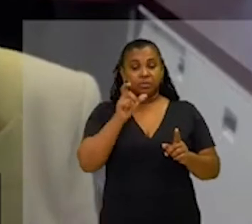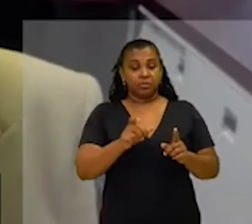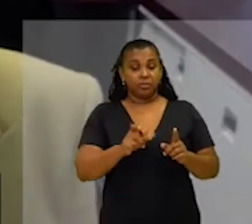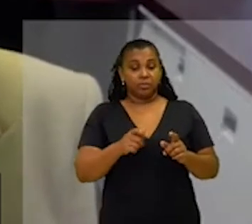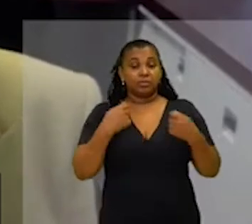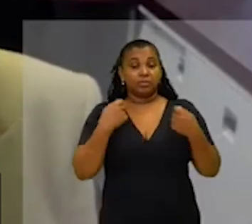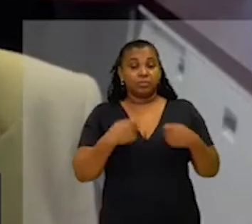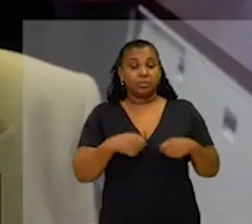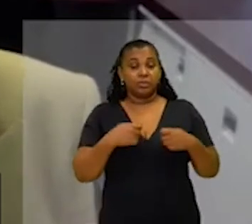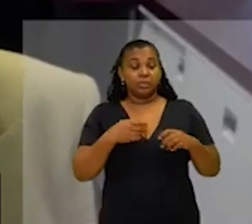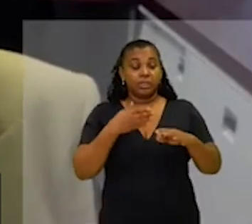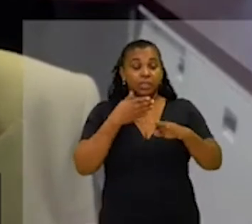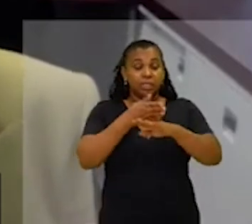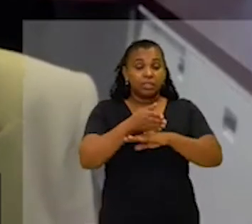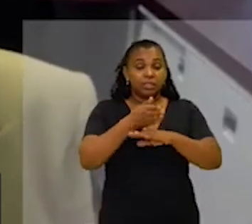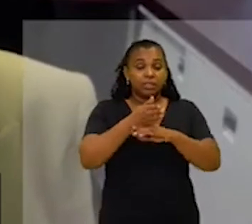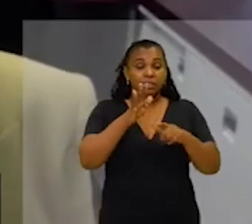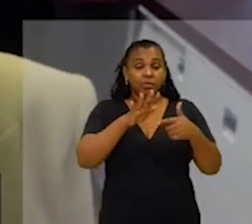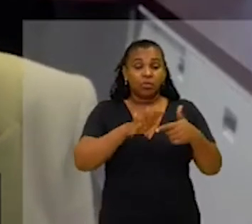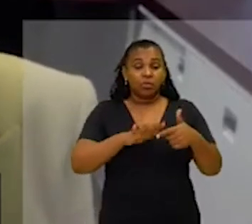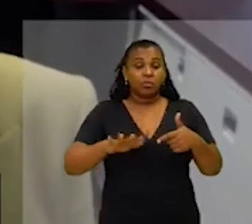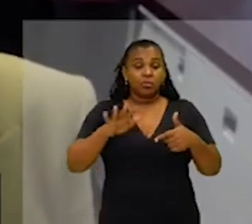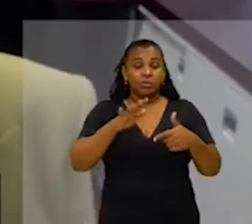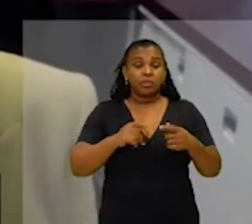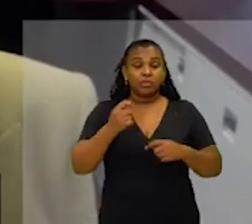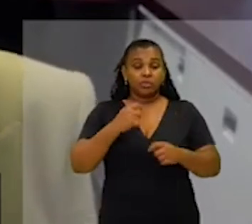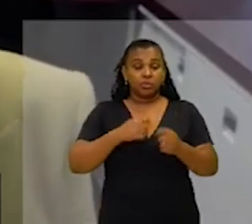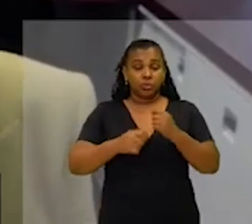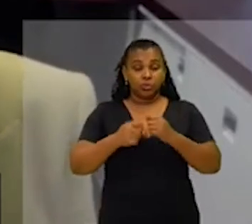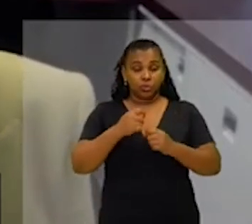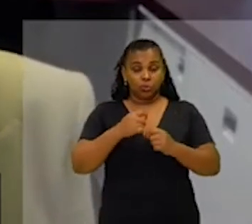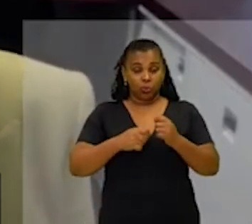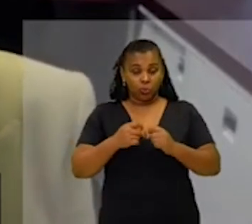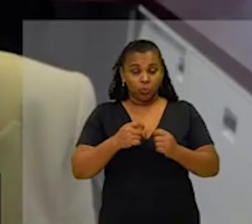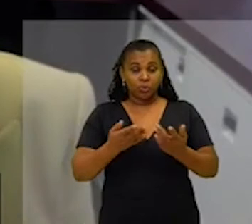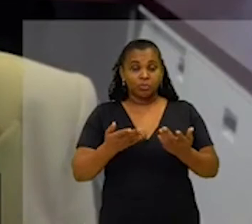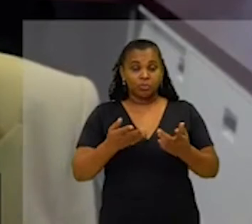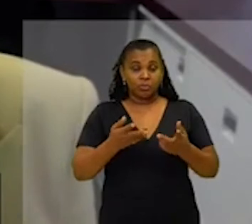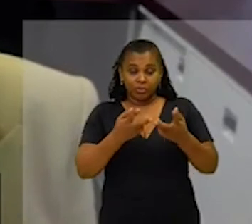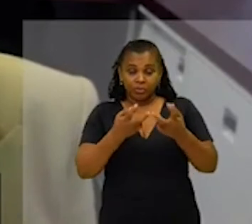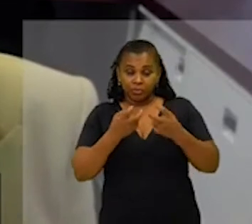de acessar o ambiente de contas propriamente dito para poder ter a informação que é necessária para